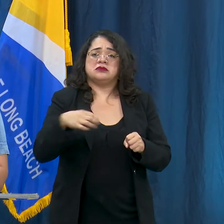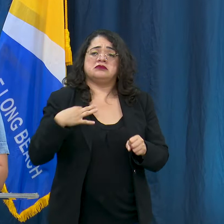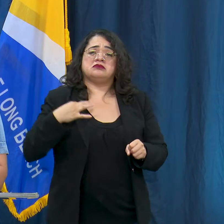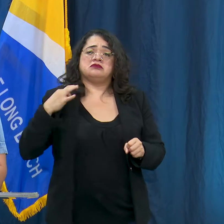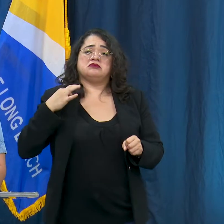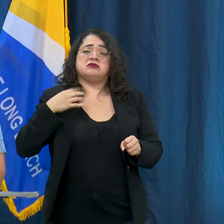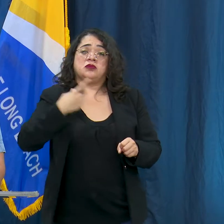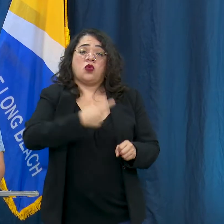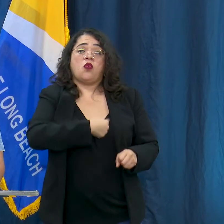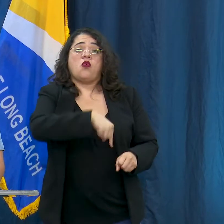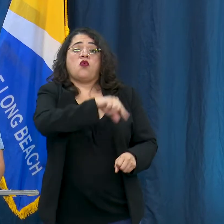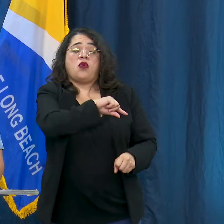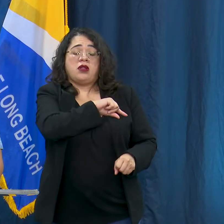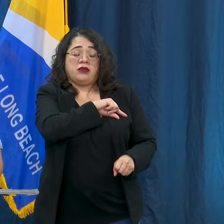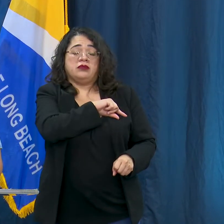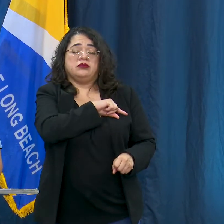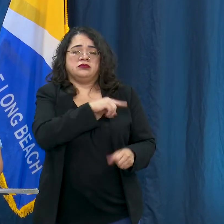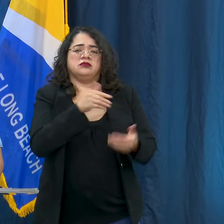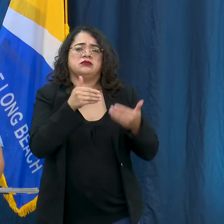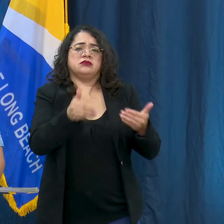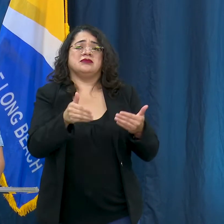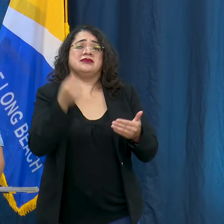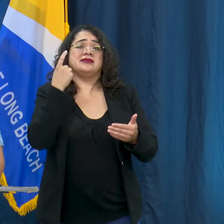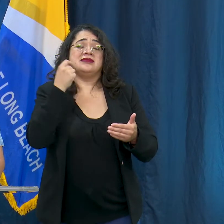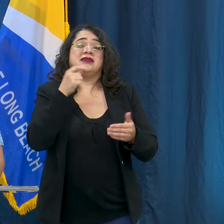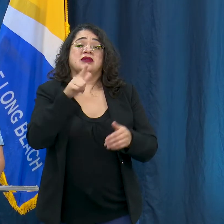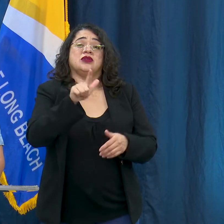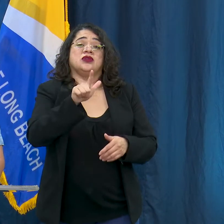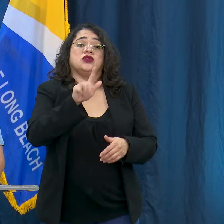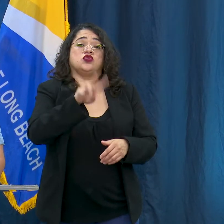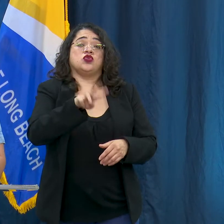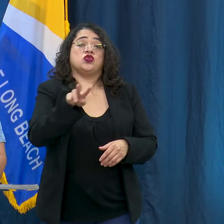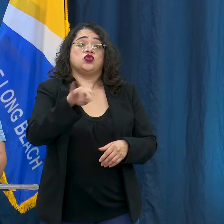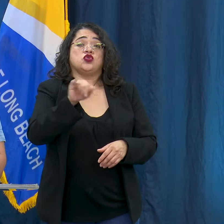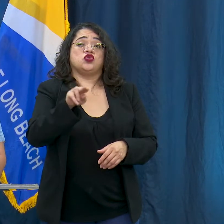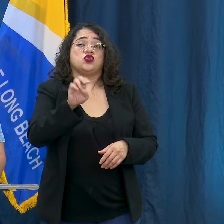período de solicitude para este programa commencer alvin Tito's de Junio en Long